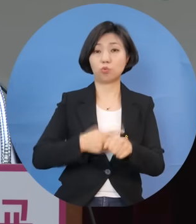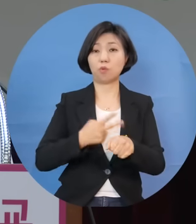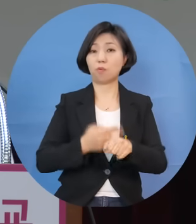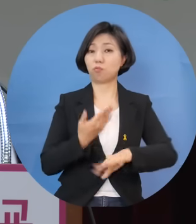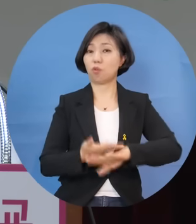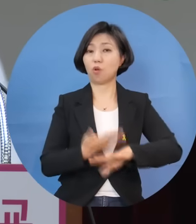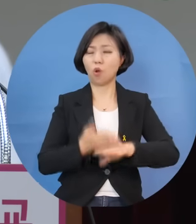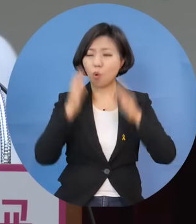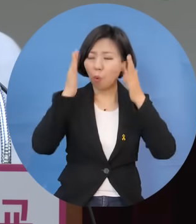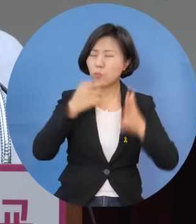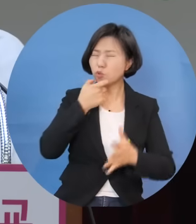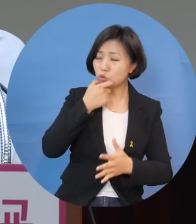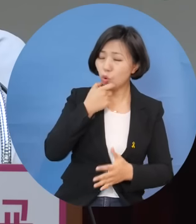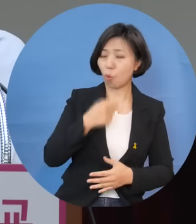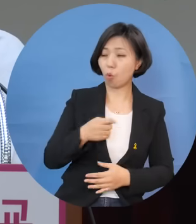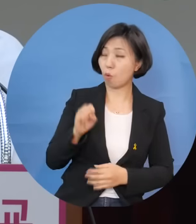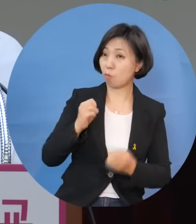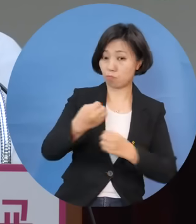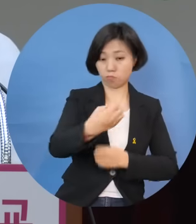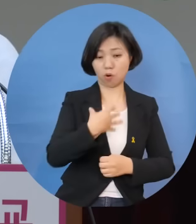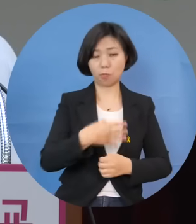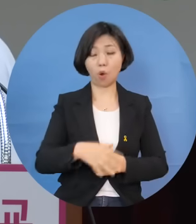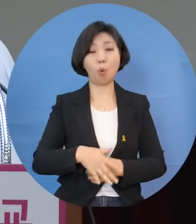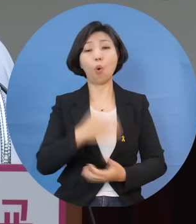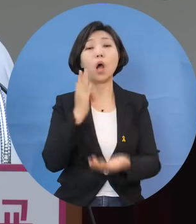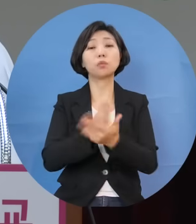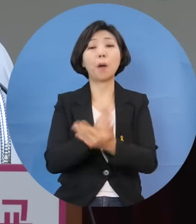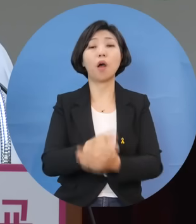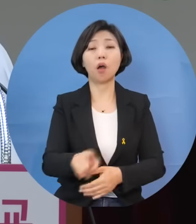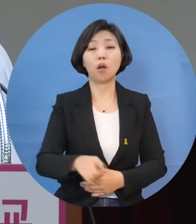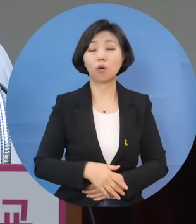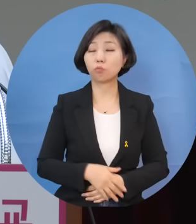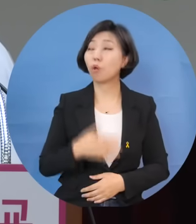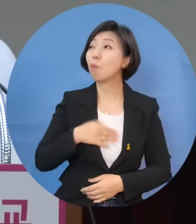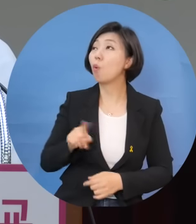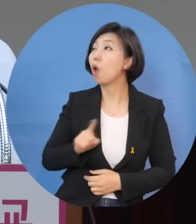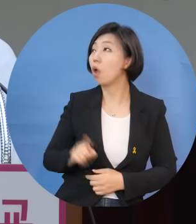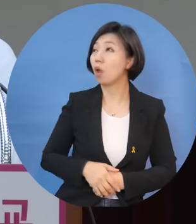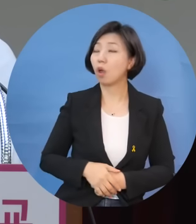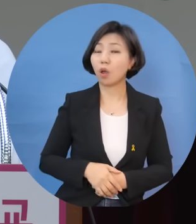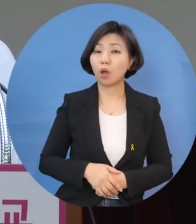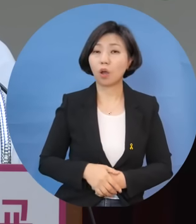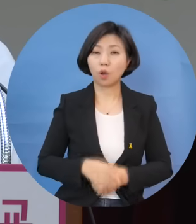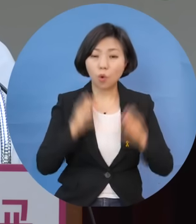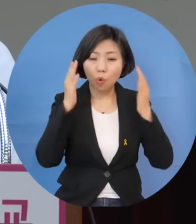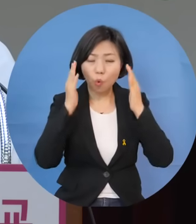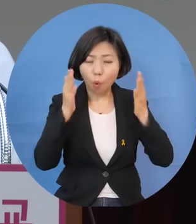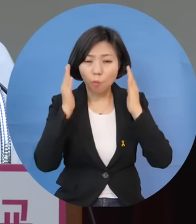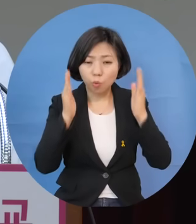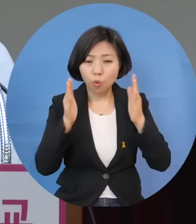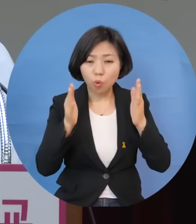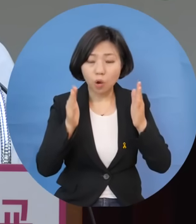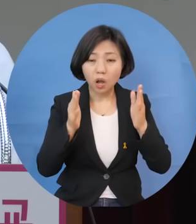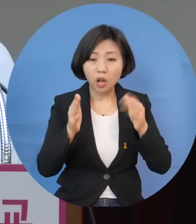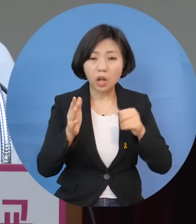"스님 공부하기 싫어요" "어, 그래, 안 해도 돼" "그럼 뭐할까요?" "그동안 너 공부한다는 특혜로